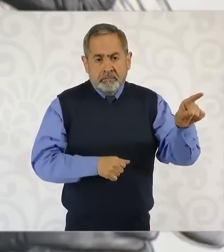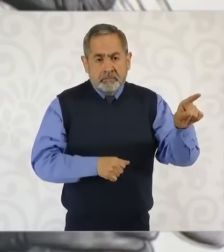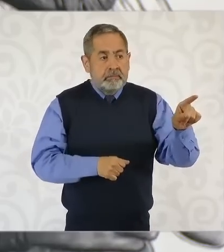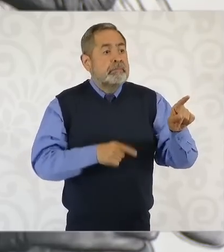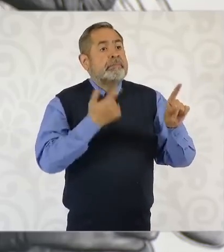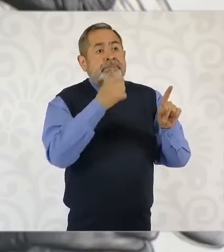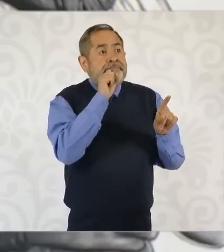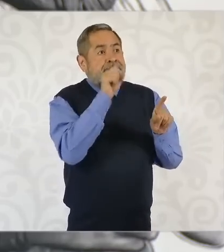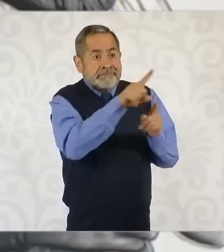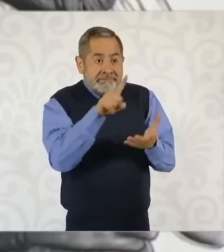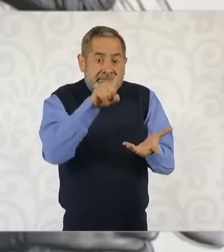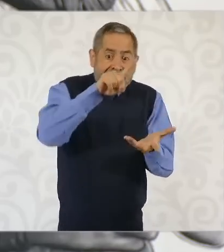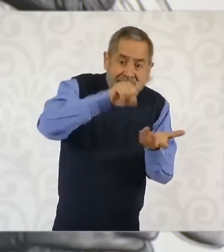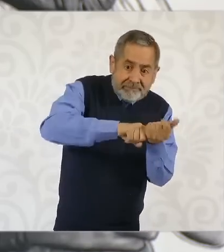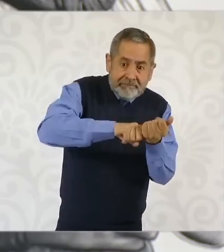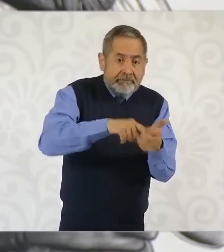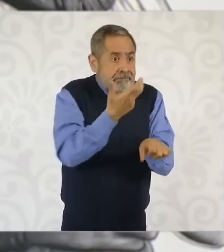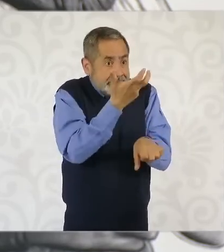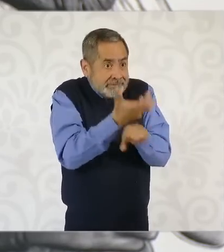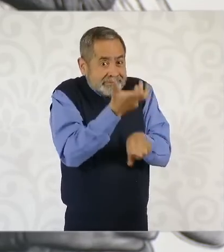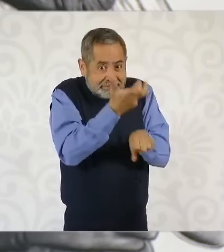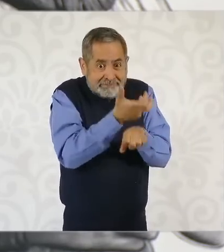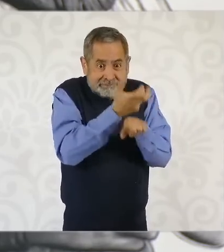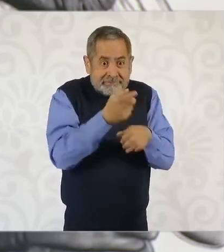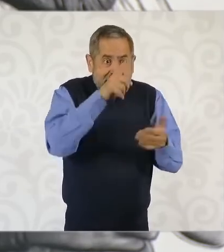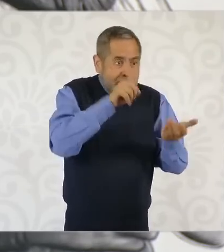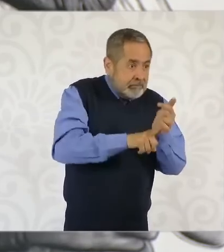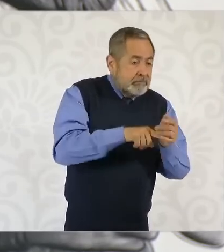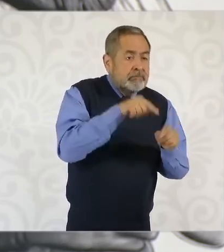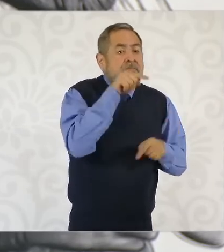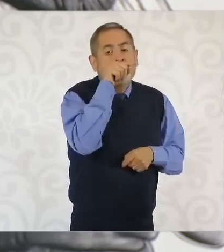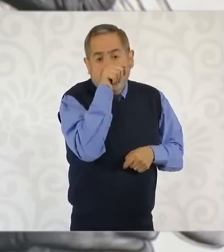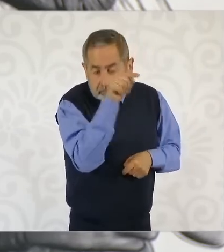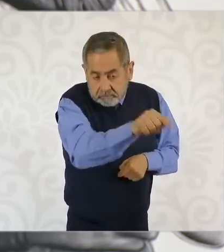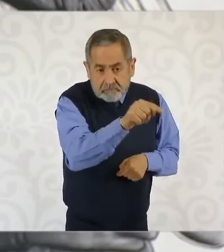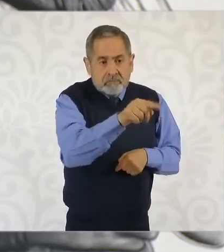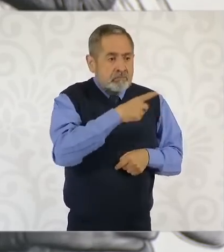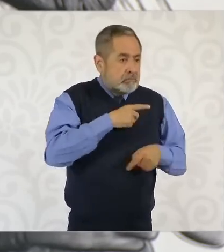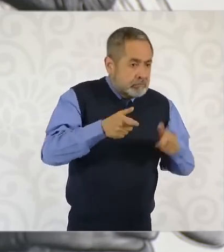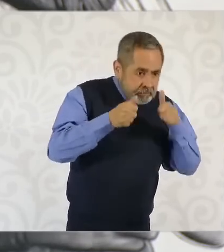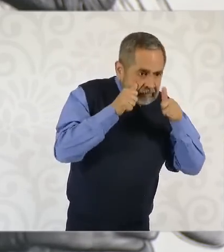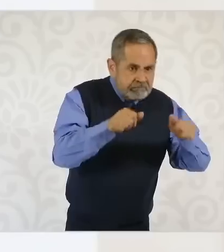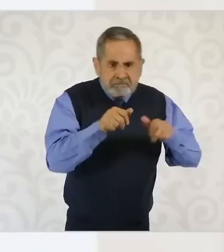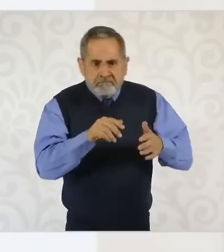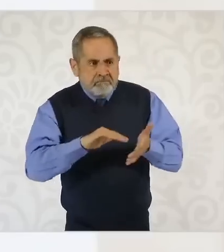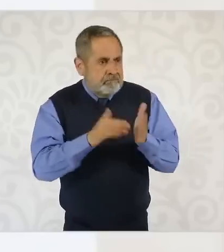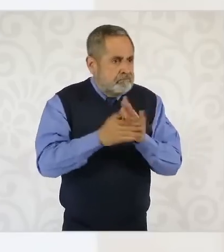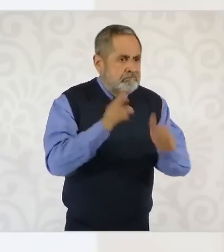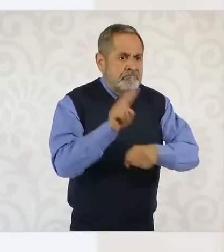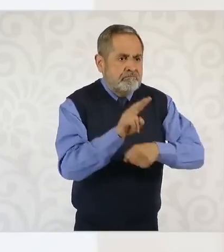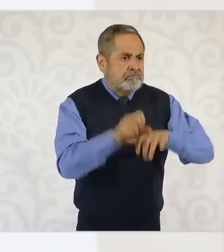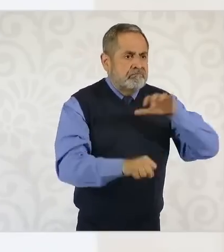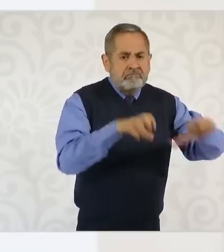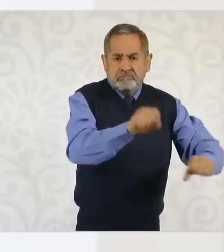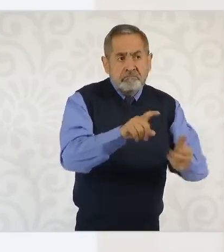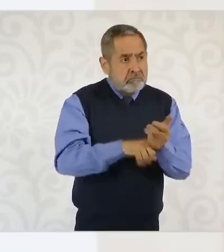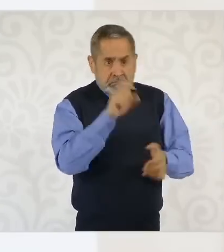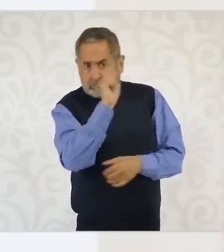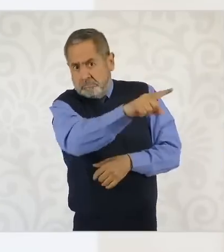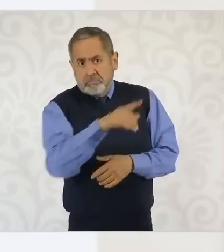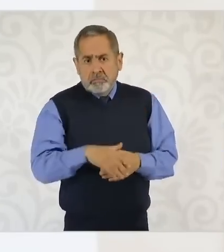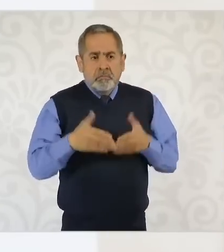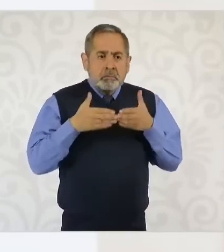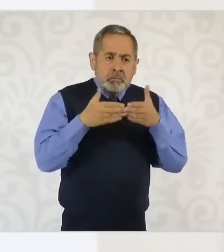delictivos que que internan de manera ilegal a través de sus puertos y aeropuertos los recursores